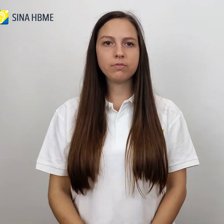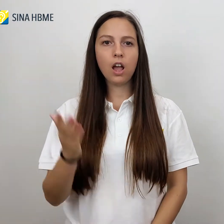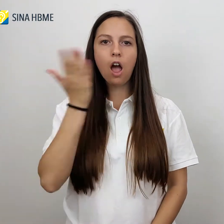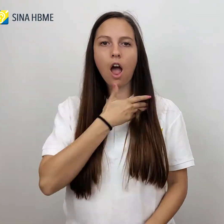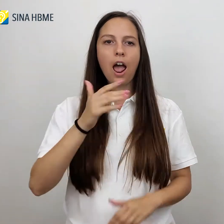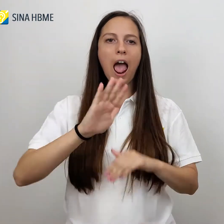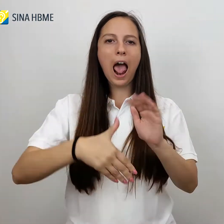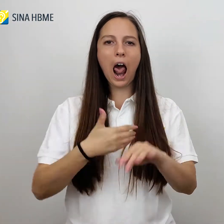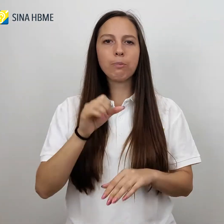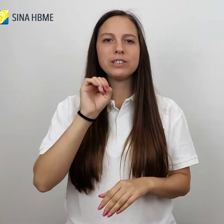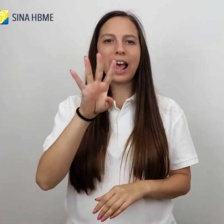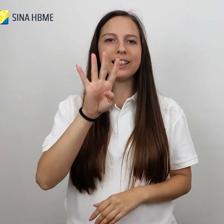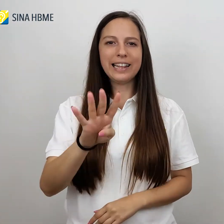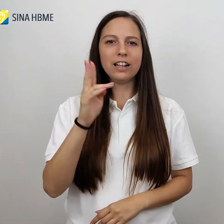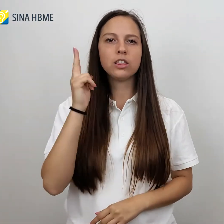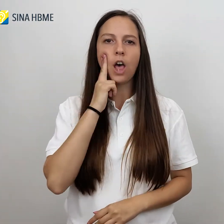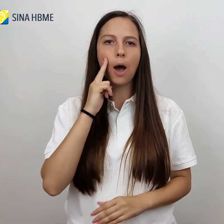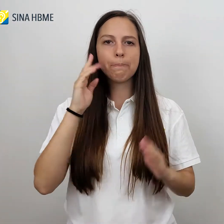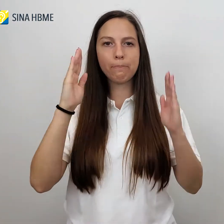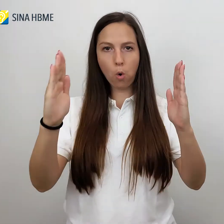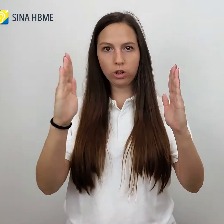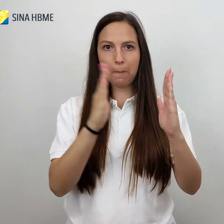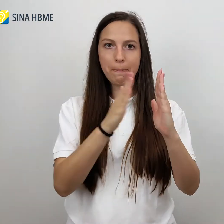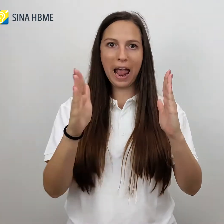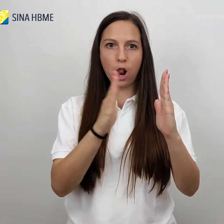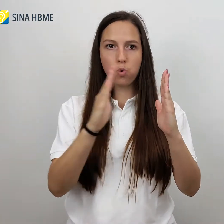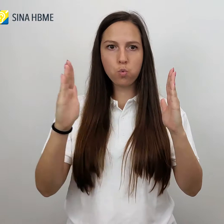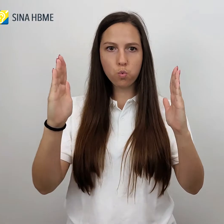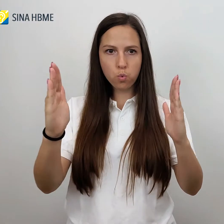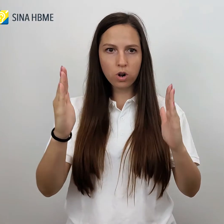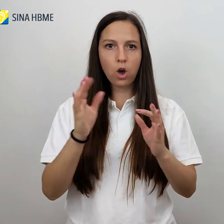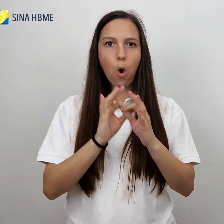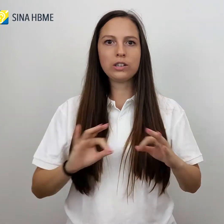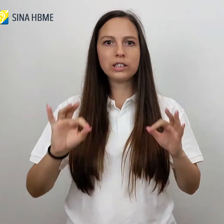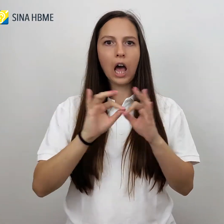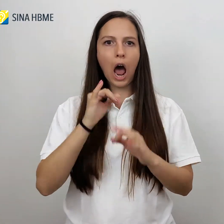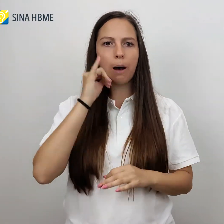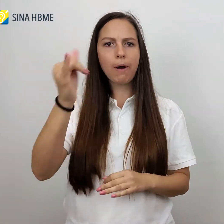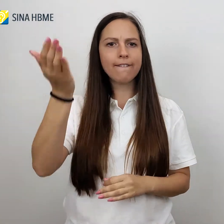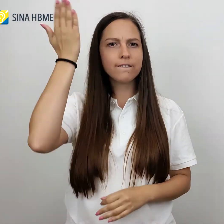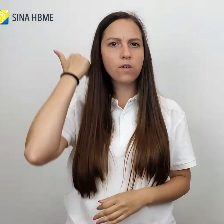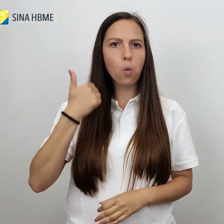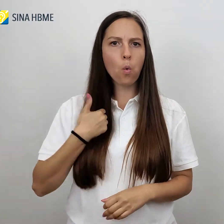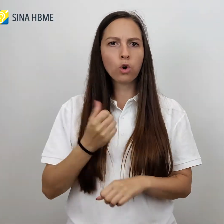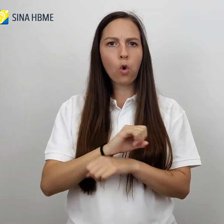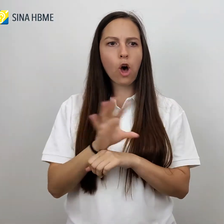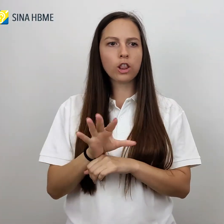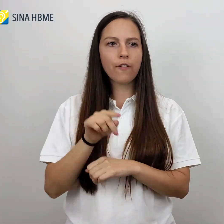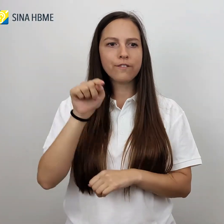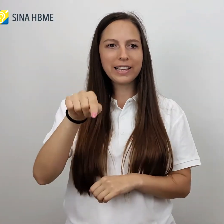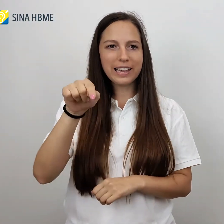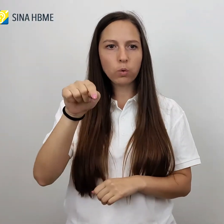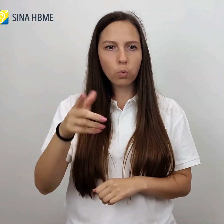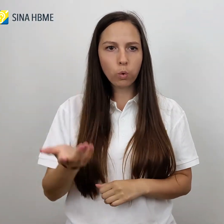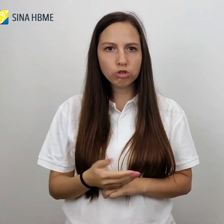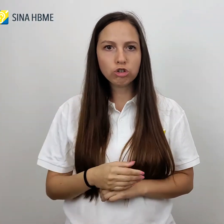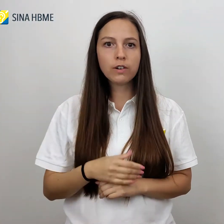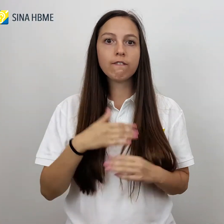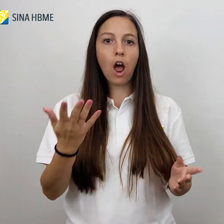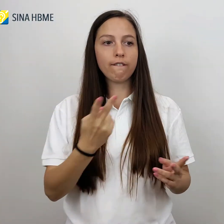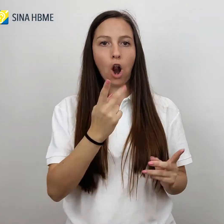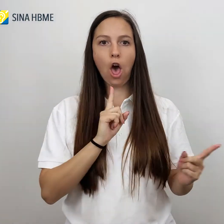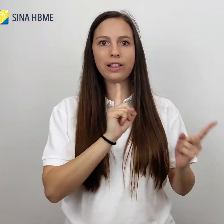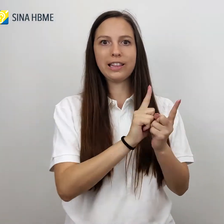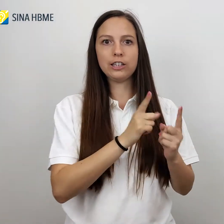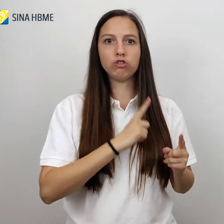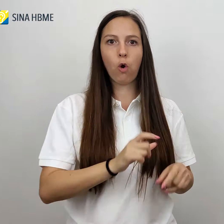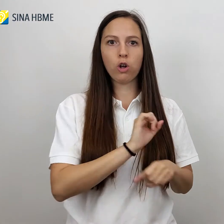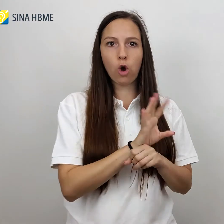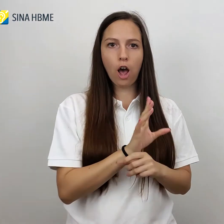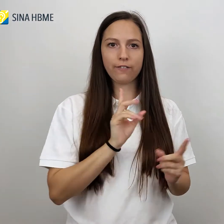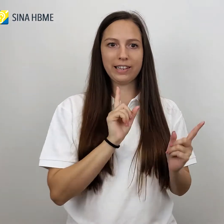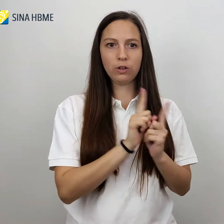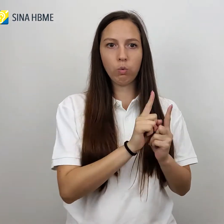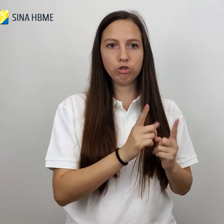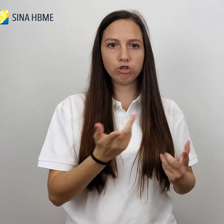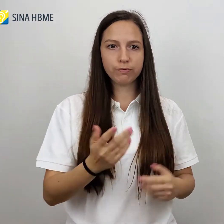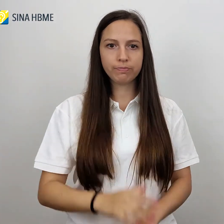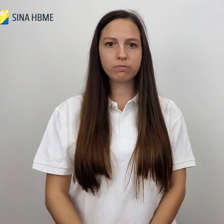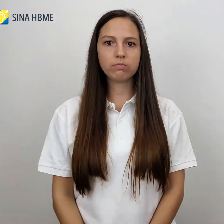Ha a közelmúltban (14 napon belül) olyan országban járt, ahol új koronavírus-járvány zajlik, vagy kapcsolata volt valakivel.